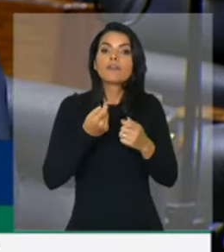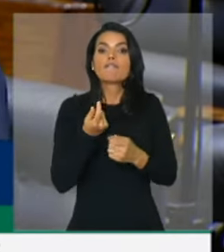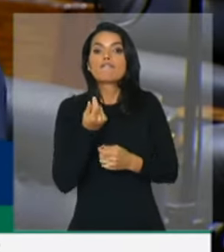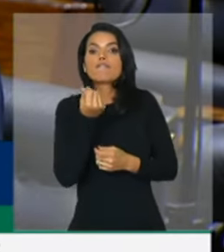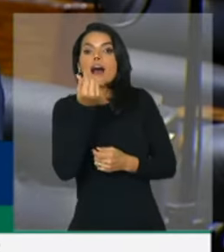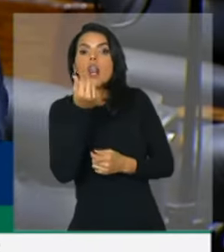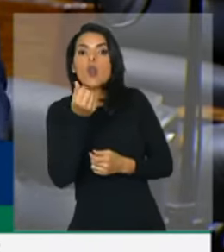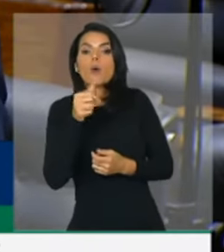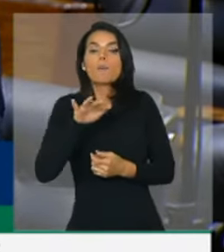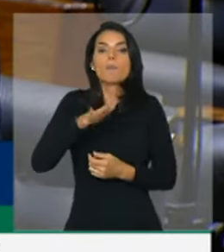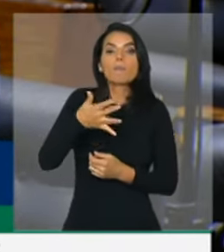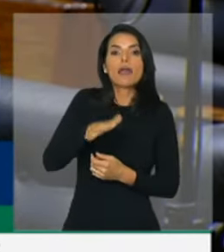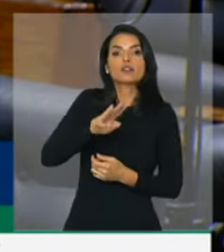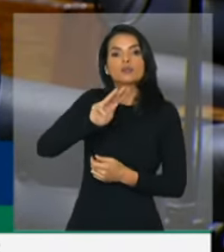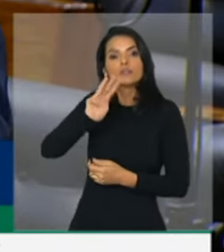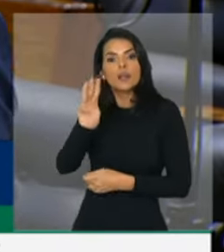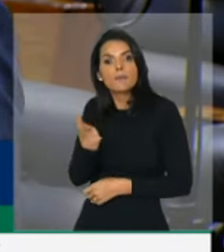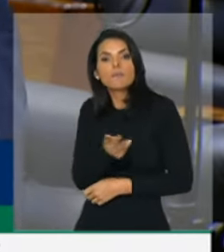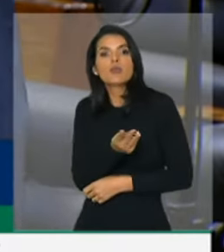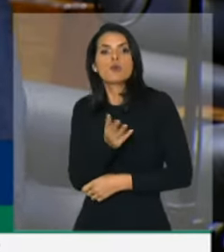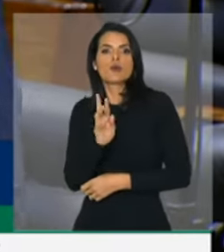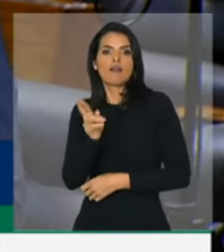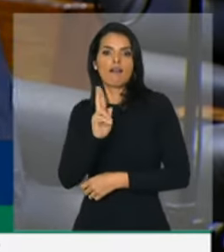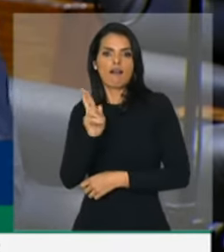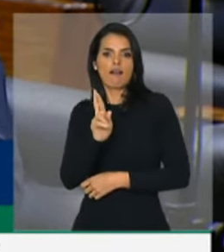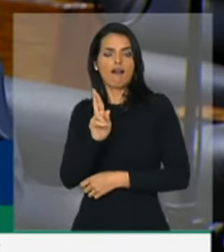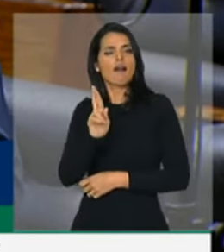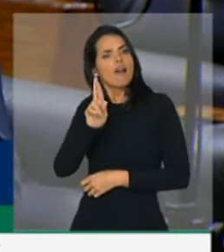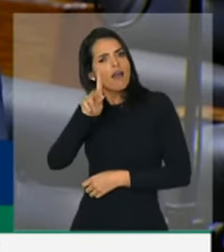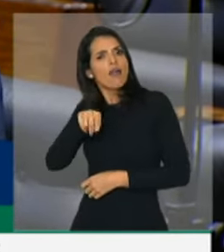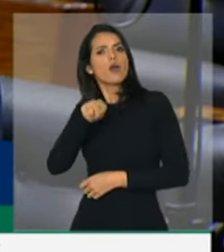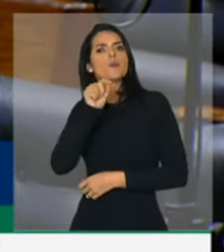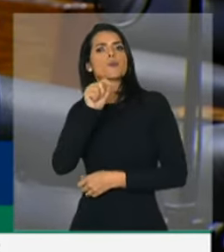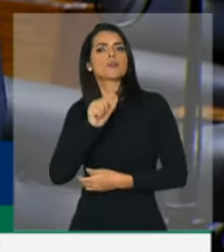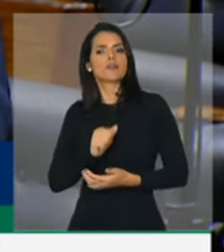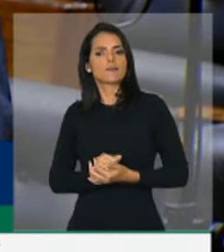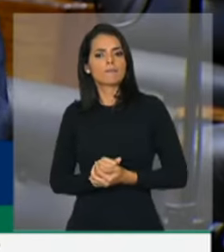3 MIL REAIS QUE É O QUE É PRATICADO NA SAÚDE SUPLEMENTAR DO NOSSO PAÍS. E OS EMPRESÁRIOS QUE VÃO